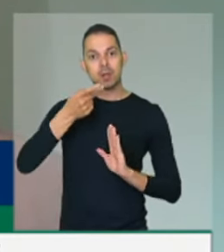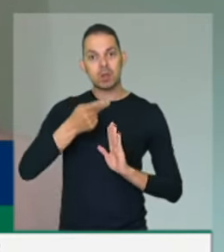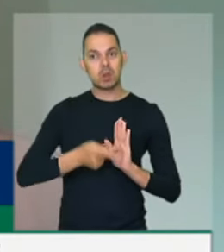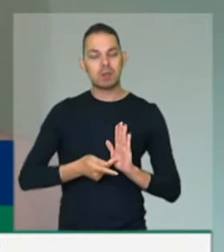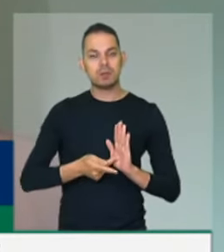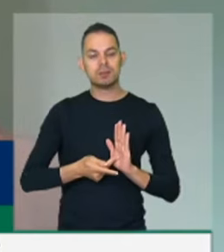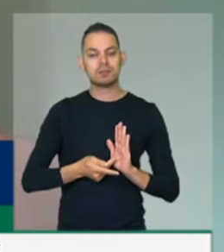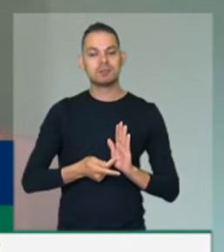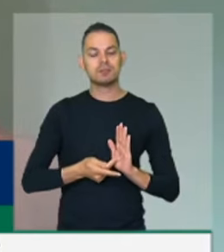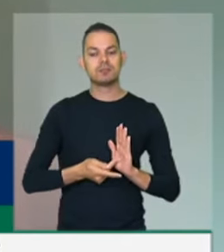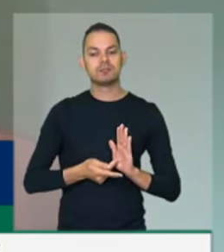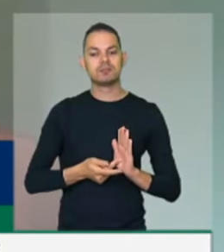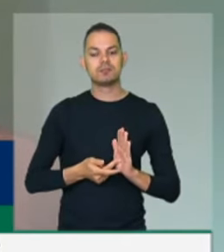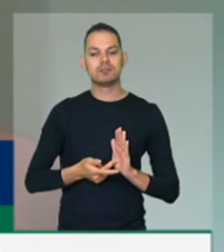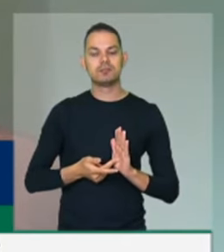TRANSFORME UMA BOA INTENÇÃO NO MERCADO PRIVADO QUE TALVEZ